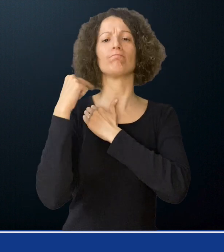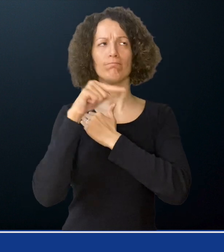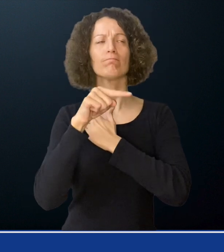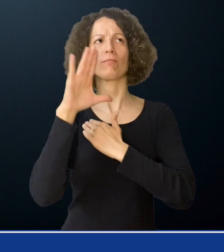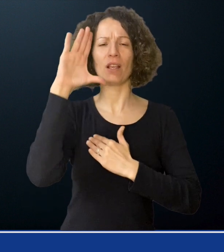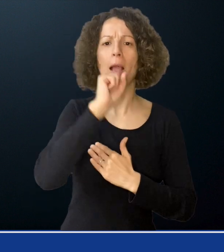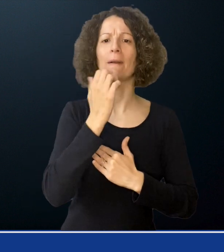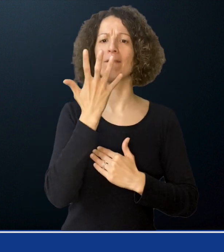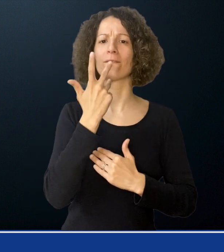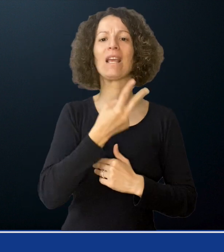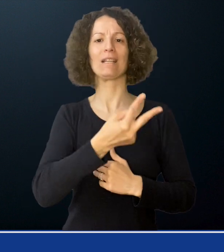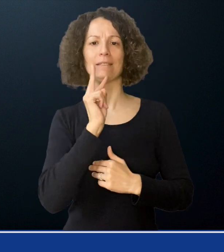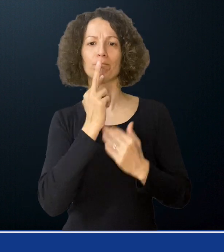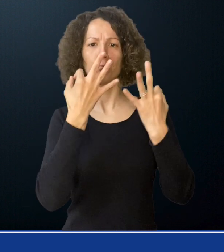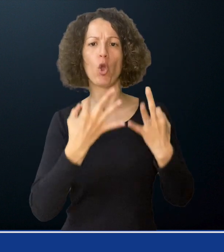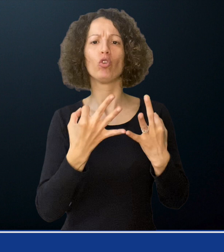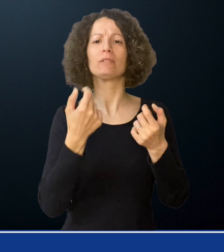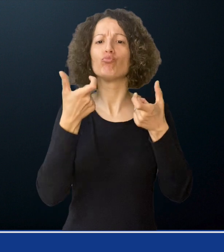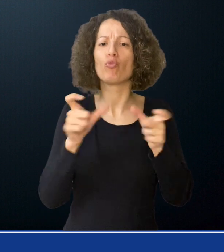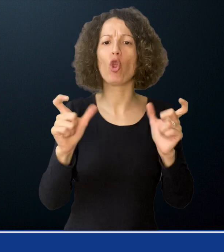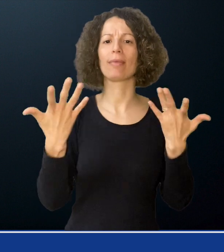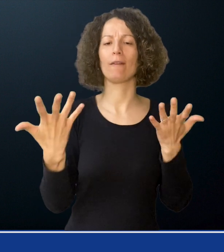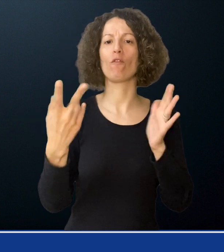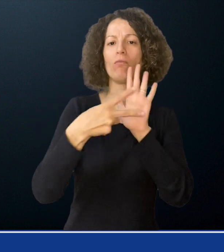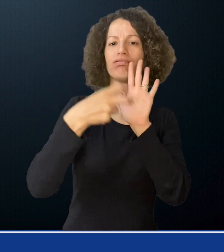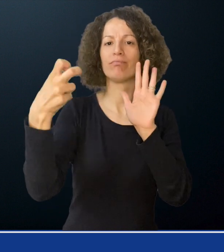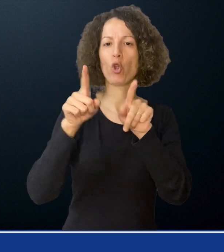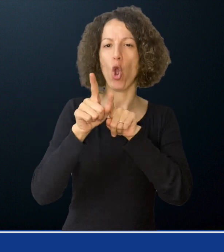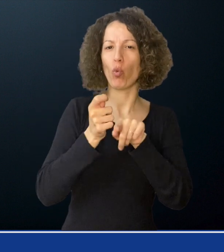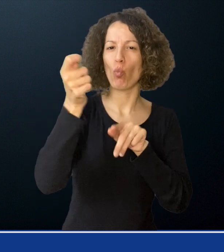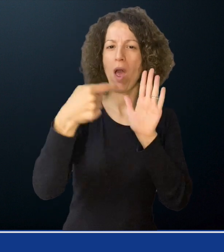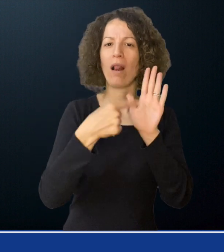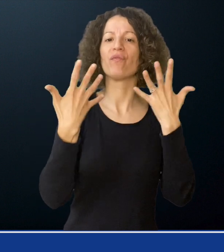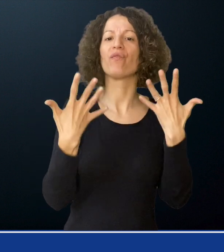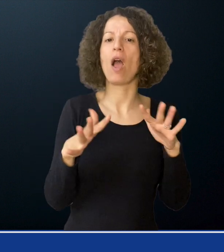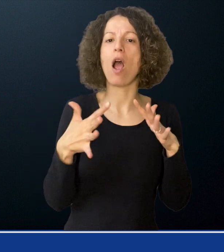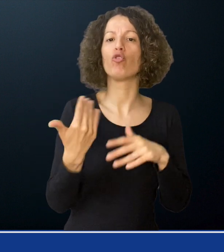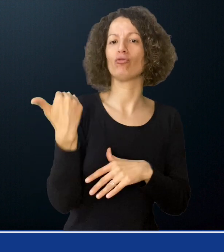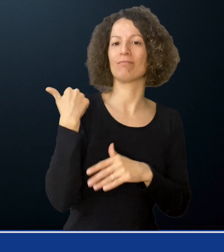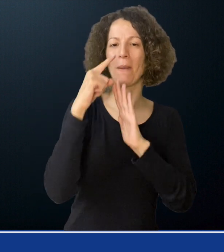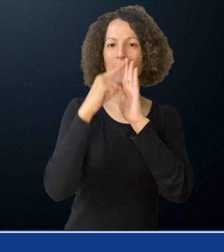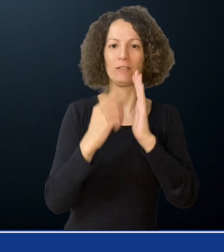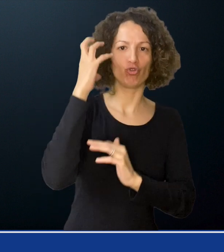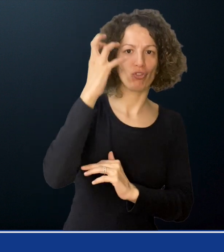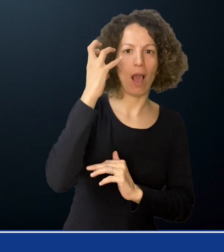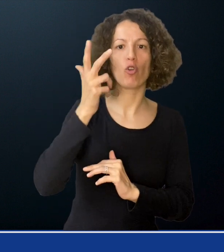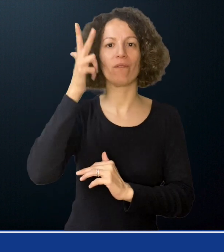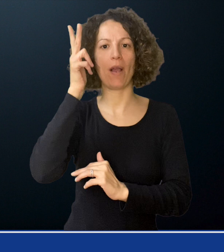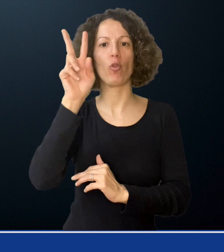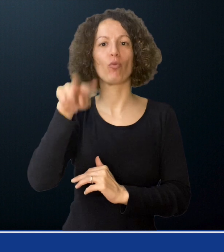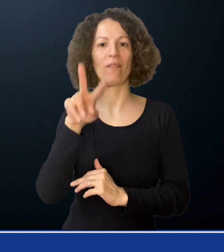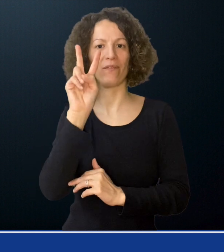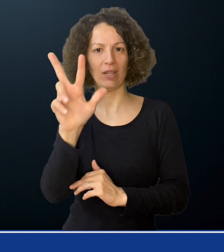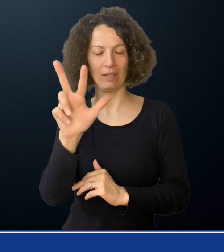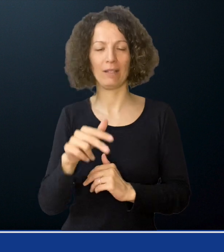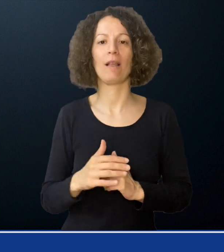di chiarire i motivi dei conguagli effettuati sulle pensioni di sordità e indennità di comunicazione di gennaio e febbraio 2023.